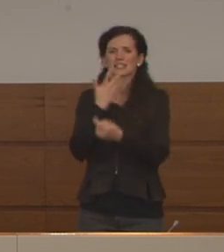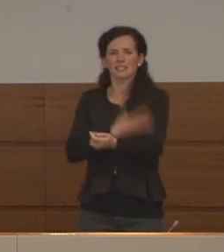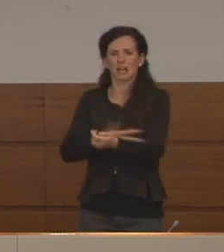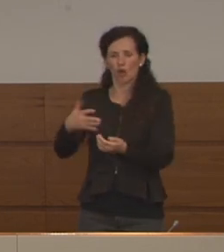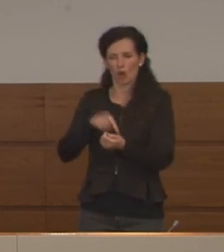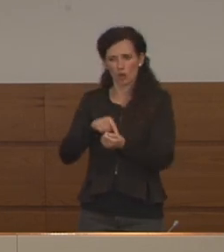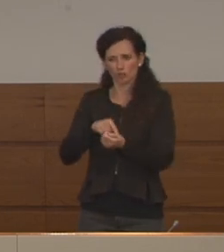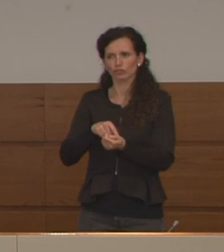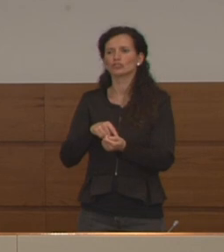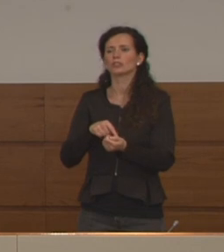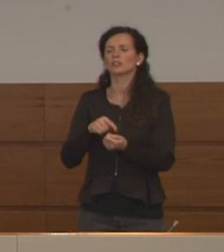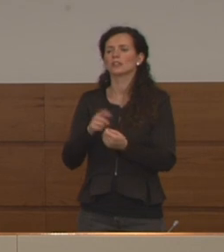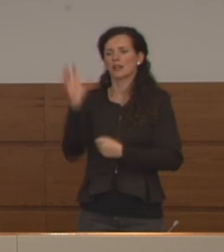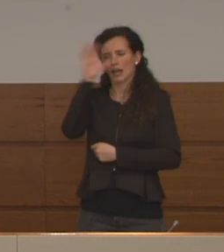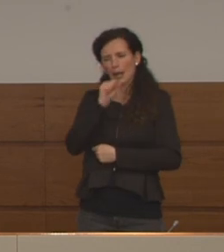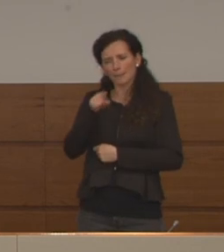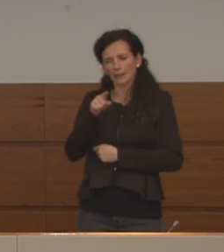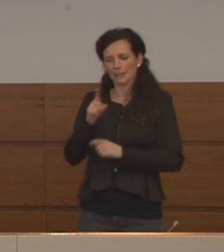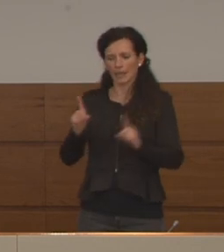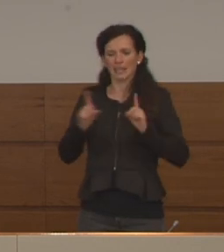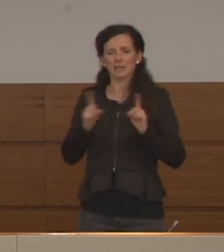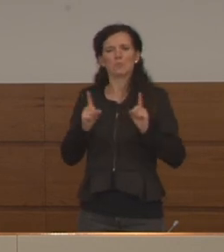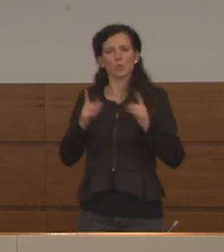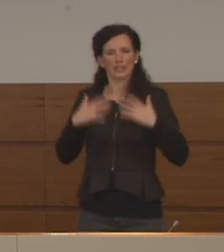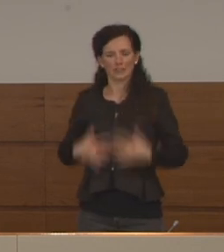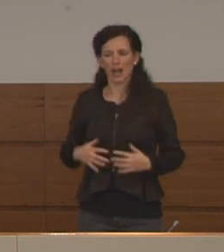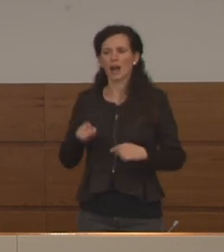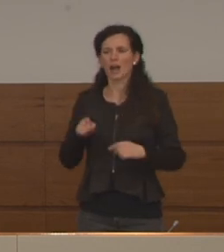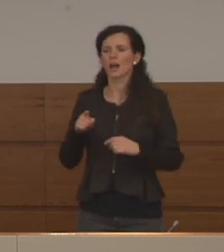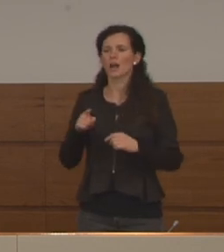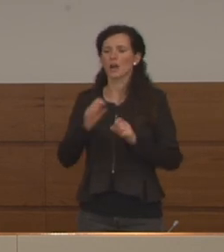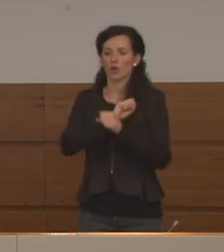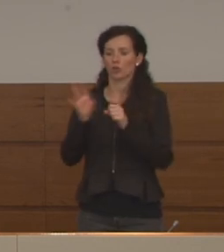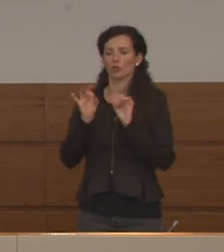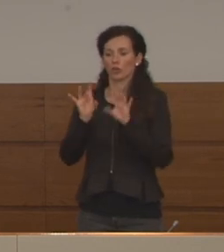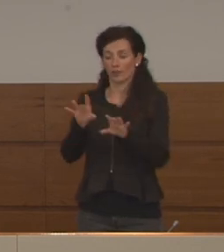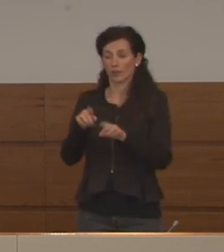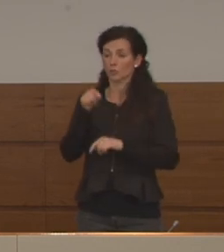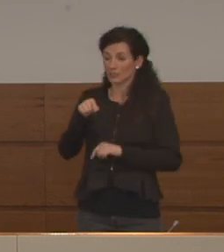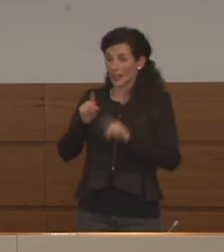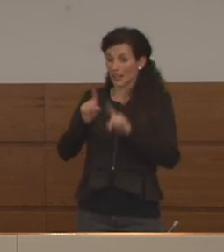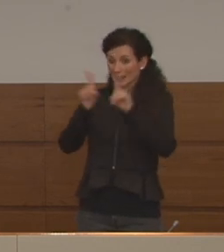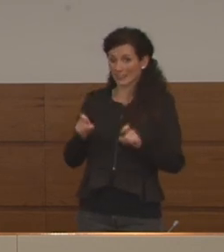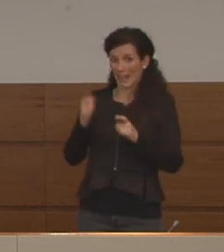l'immunità dal coronavirus. Innanzitutto saranno questi test rapidi una